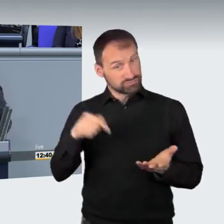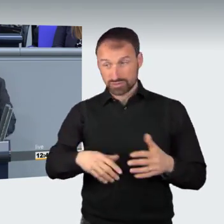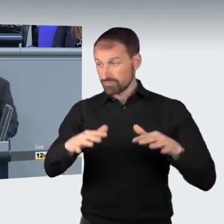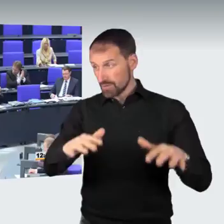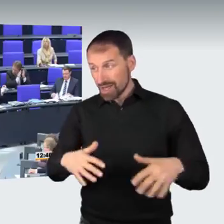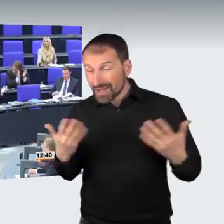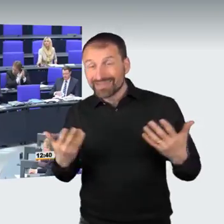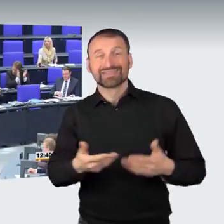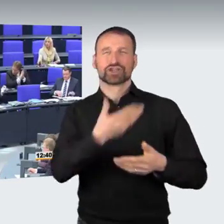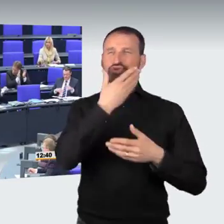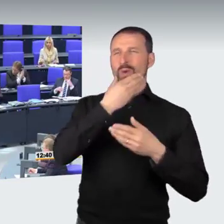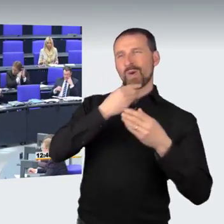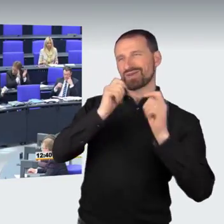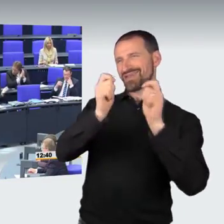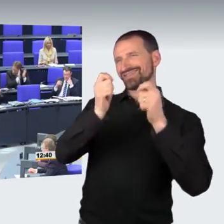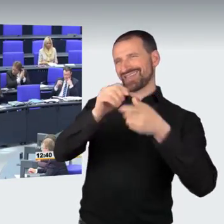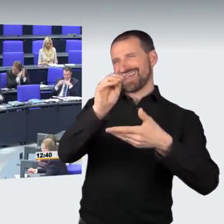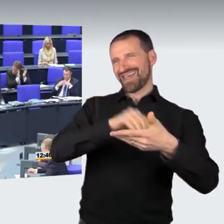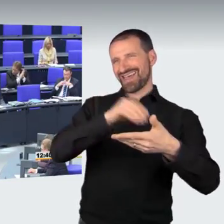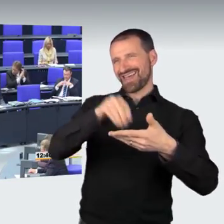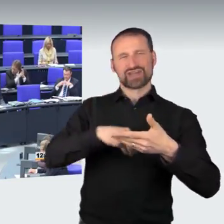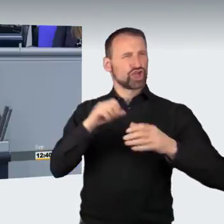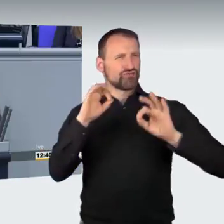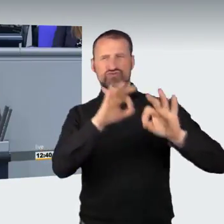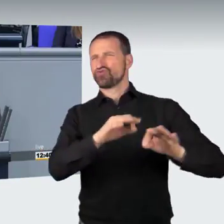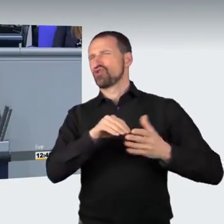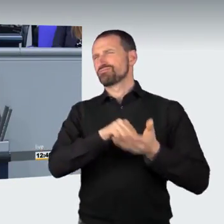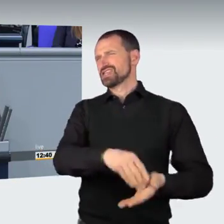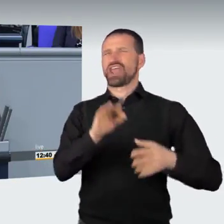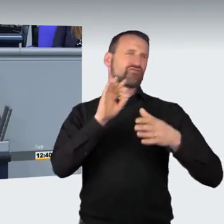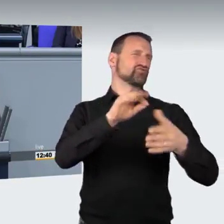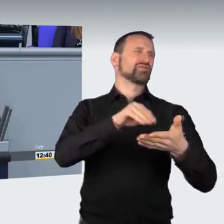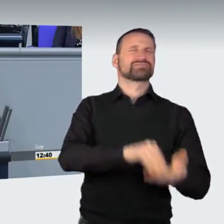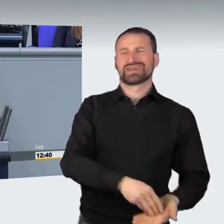(Applaus) Liebe Kolleginnen und Kollegen von der Opposition, das beste Mittel,